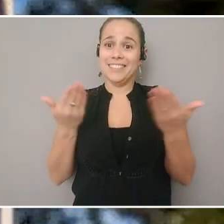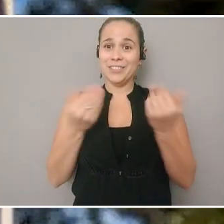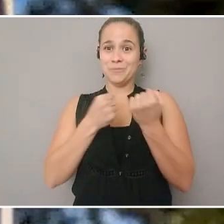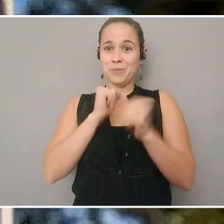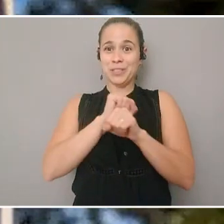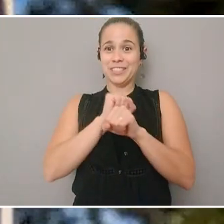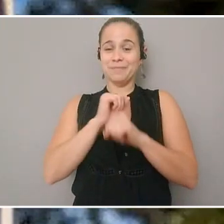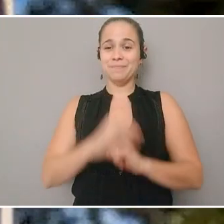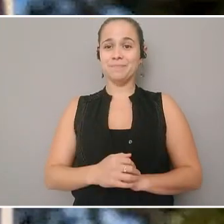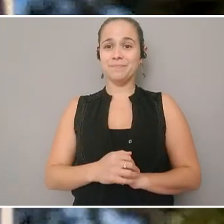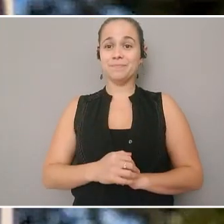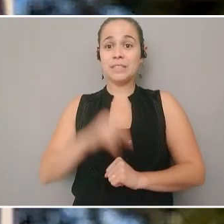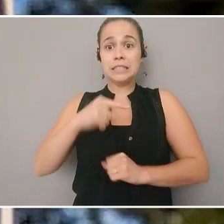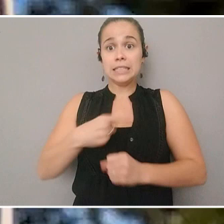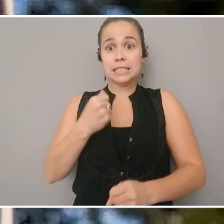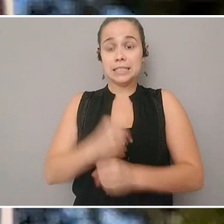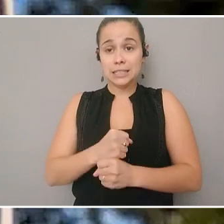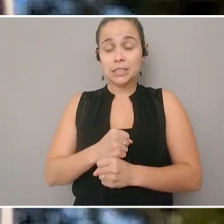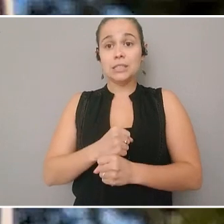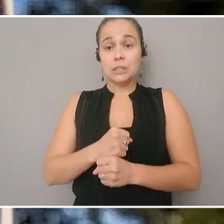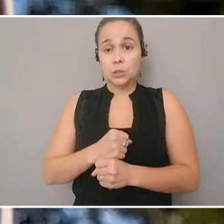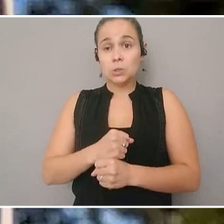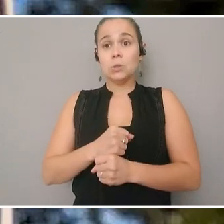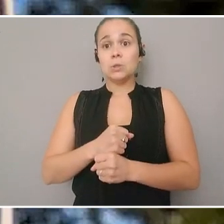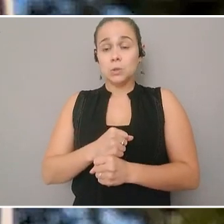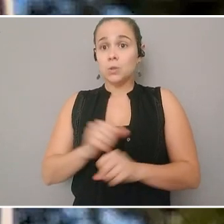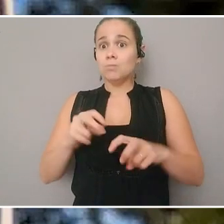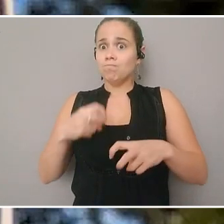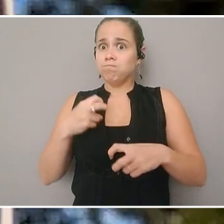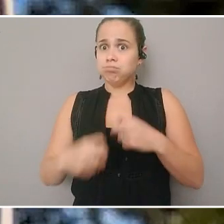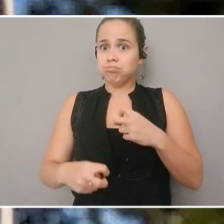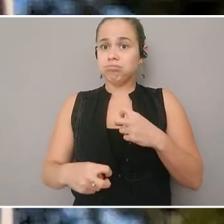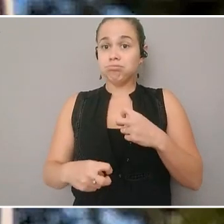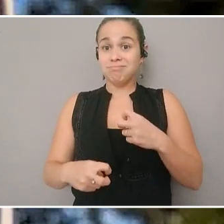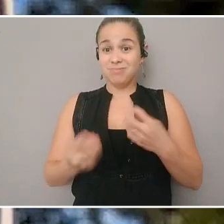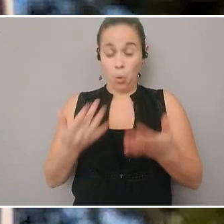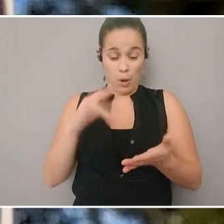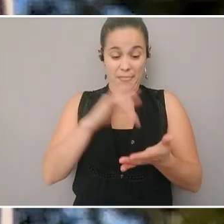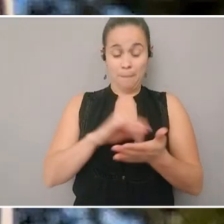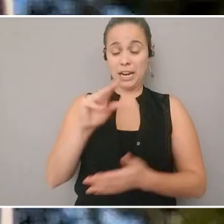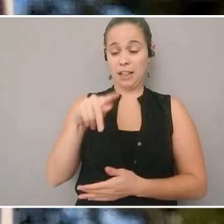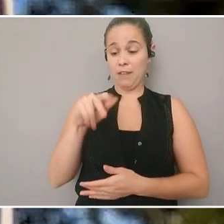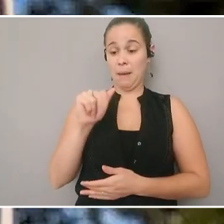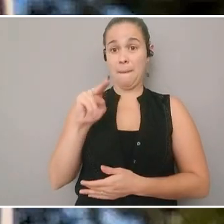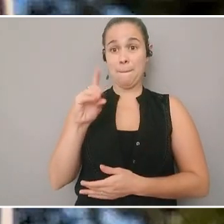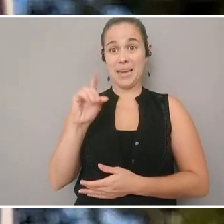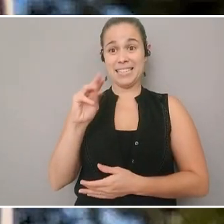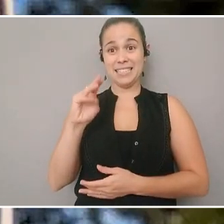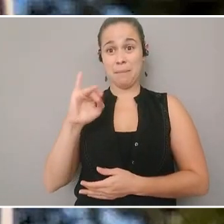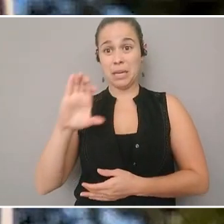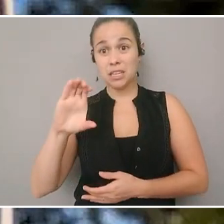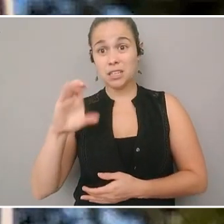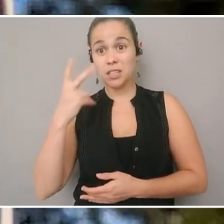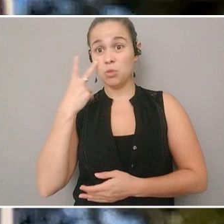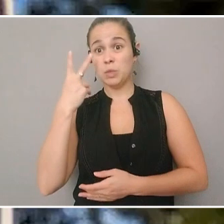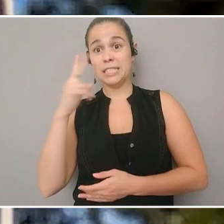Este año ha sido difícil. Estamos en medio de una pandemia, nosotros